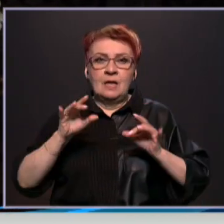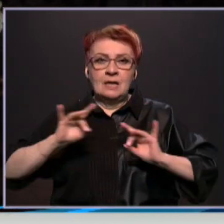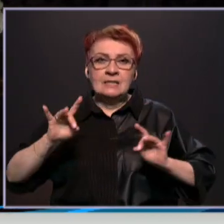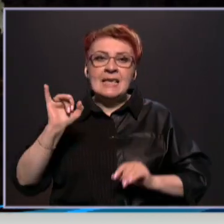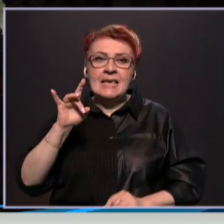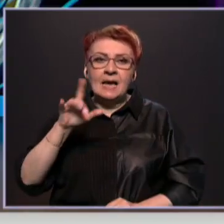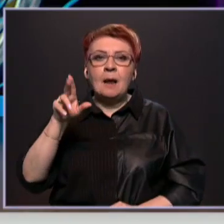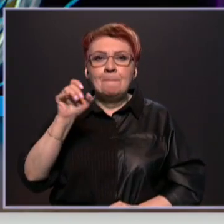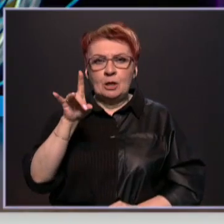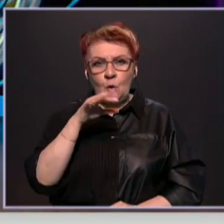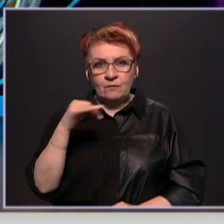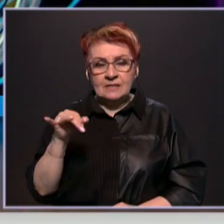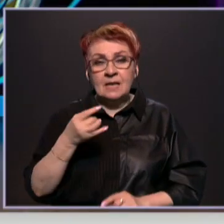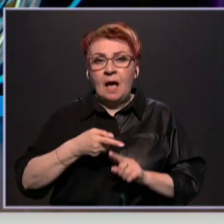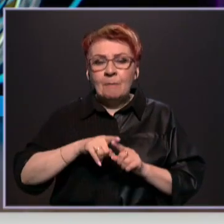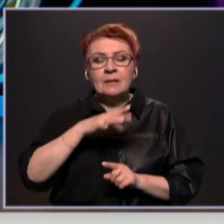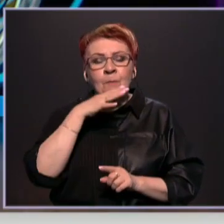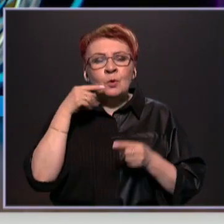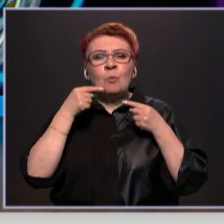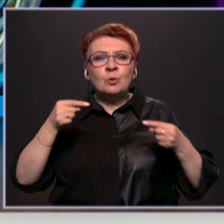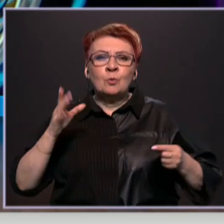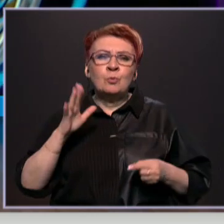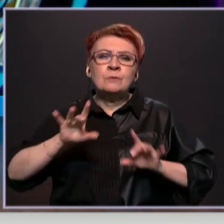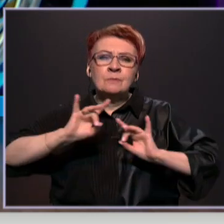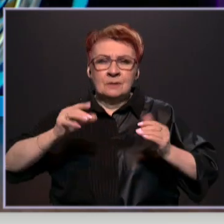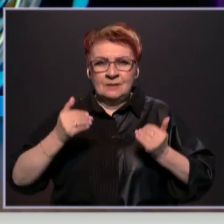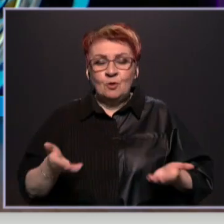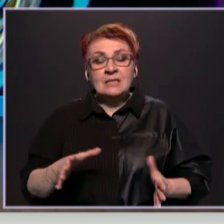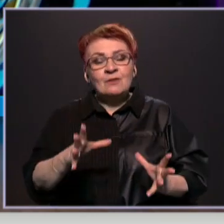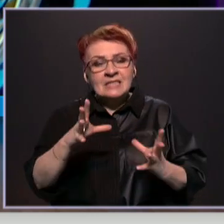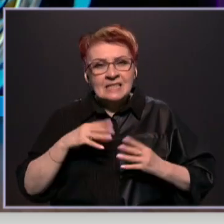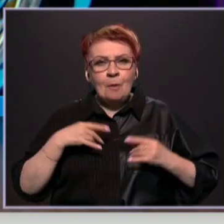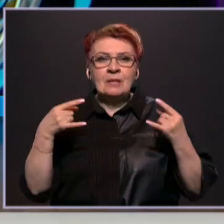Игорь Петровский об этом и многом другом будем говорить оставайтесь с нами на телеканале Спас